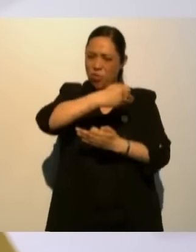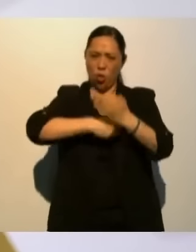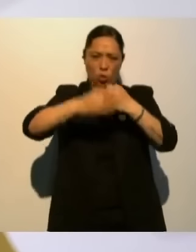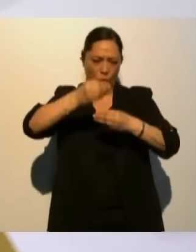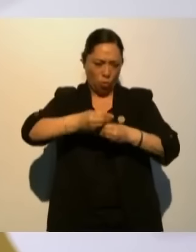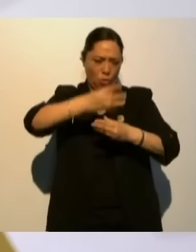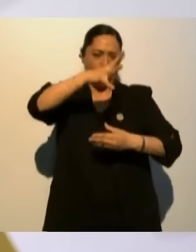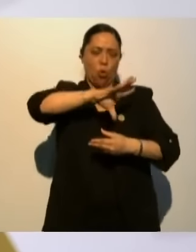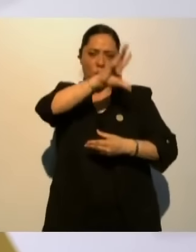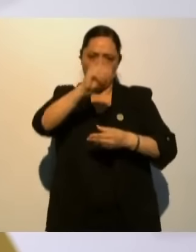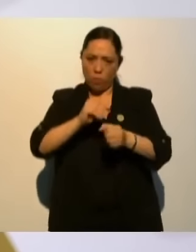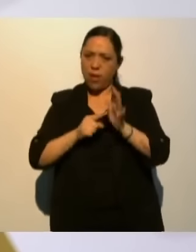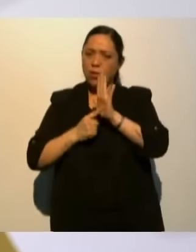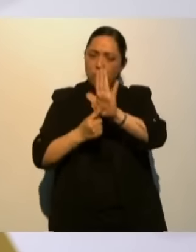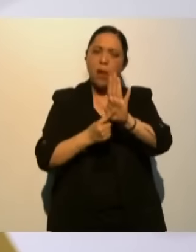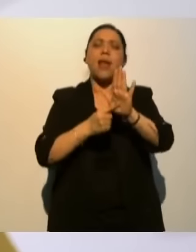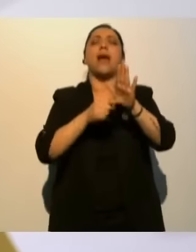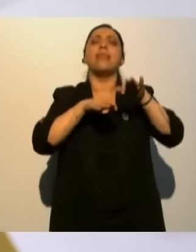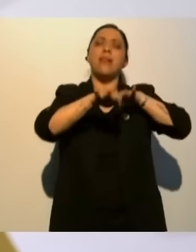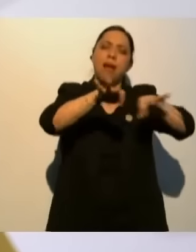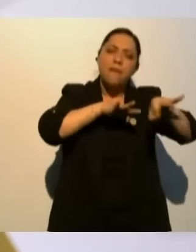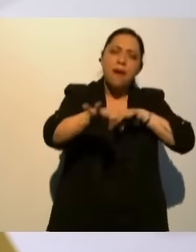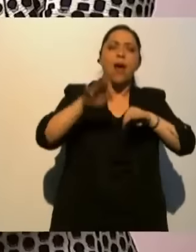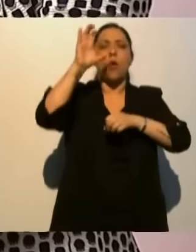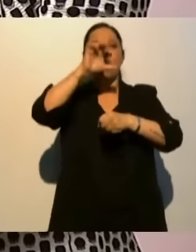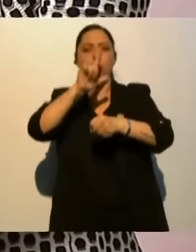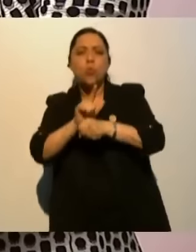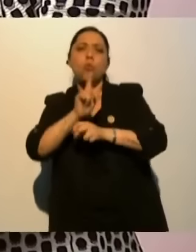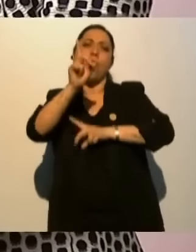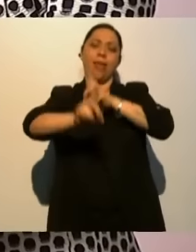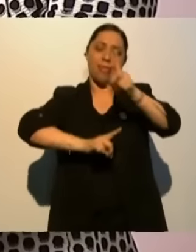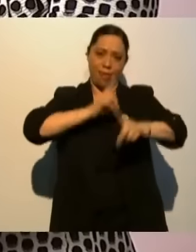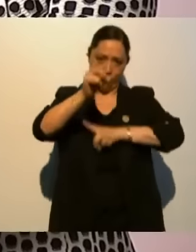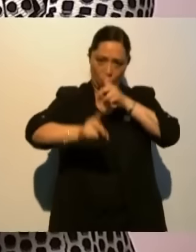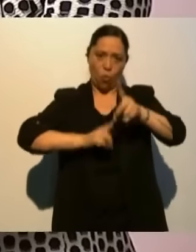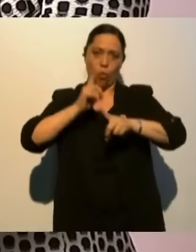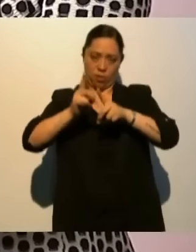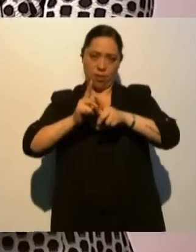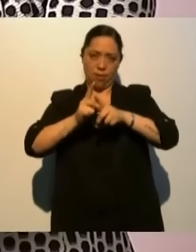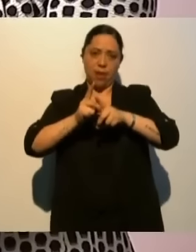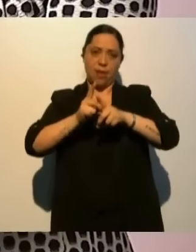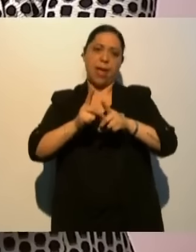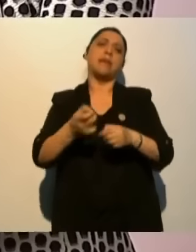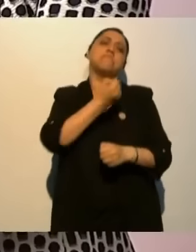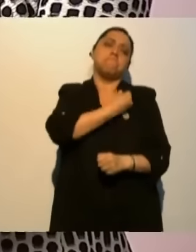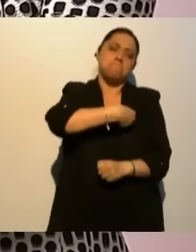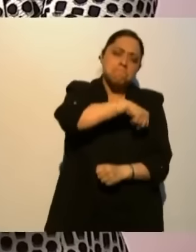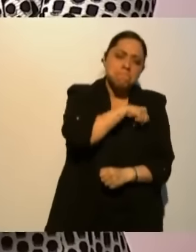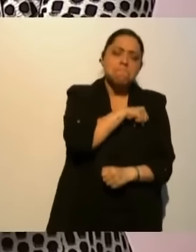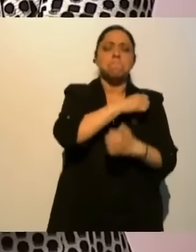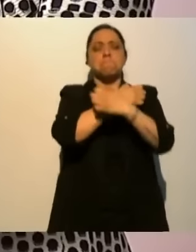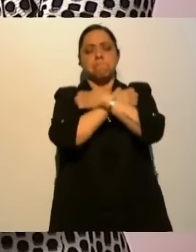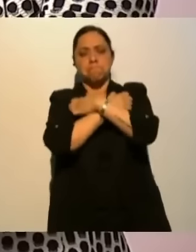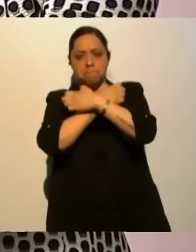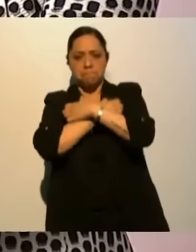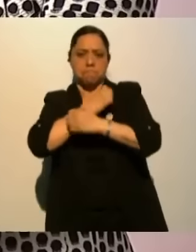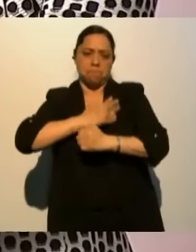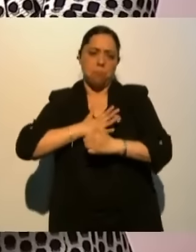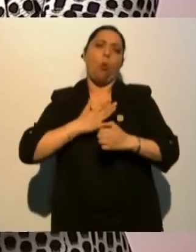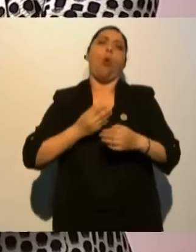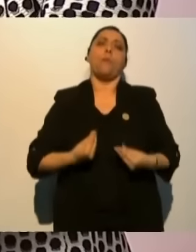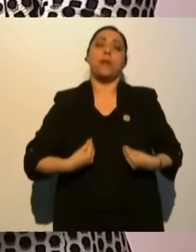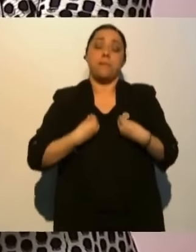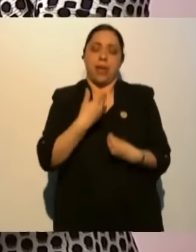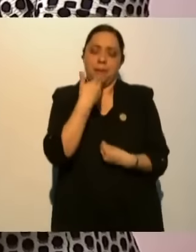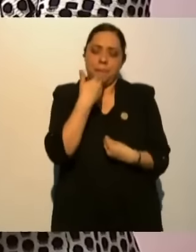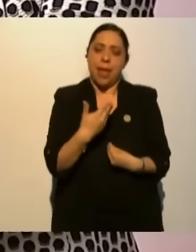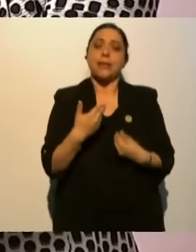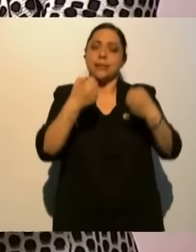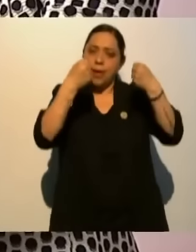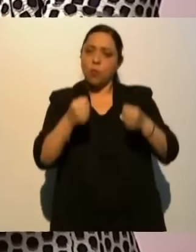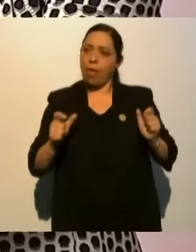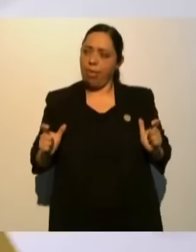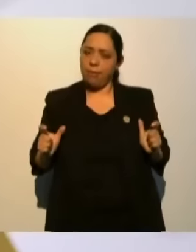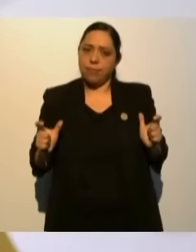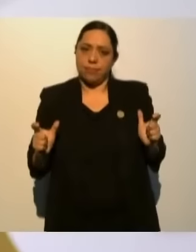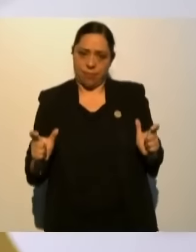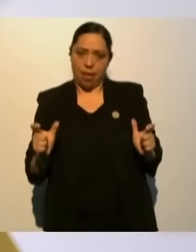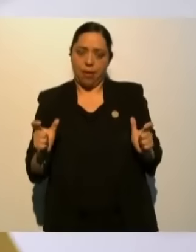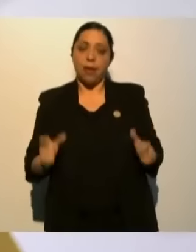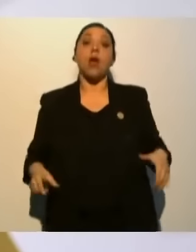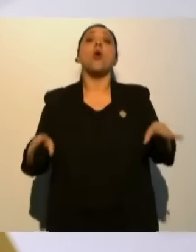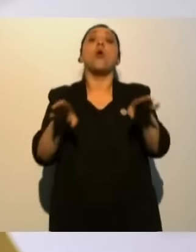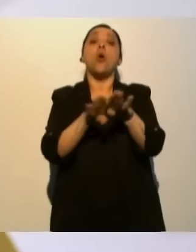trabajo cultura deporte Salud Educación bienestar y seguridad y lo hacemos en conjuntos con Estados